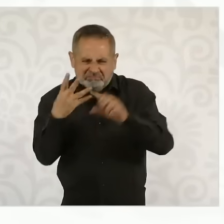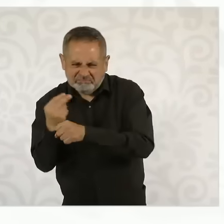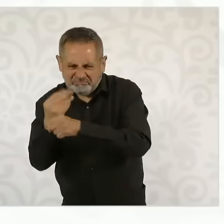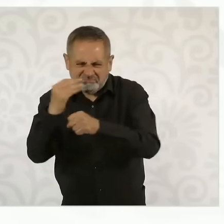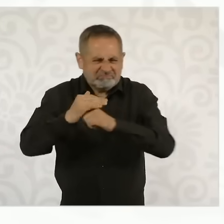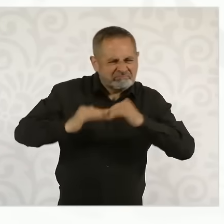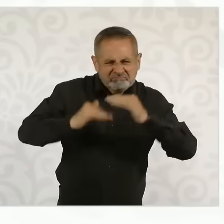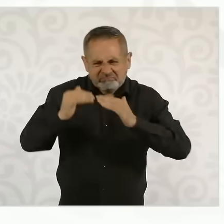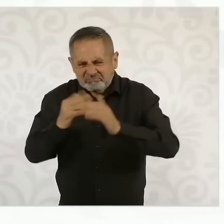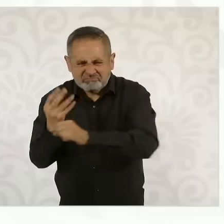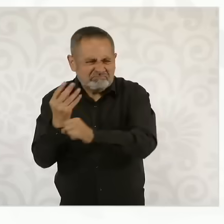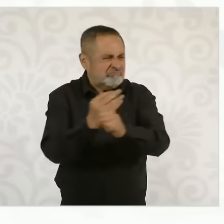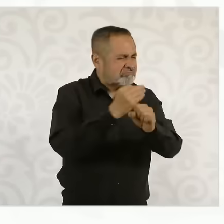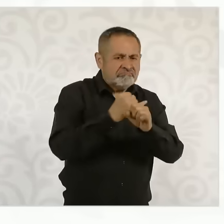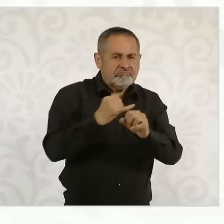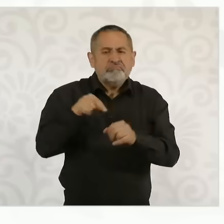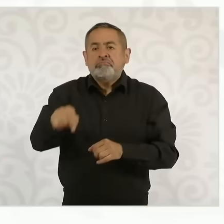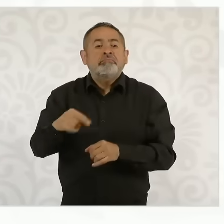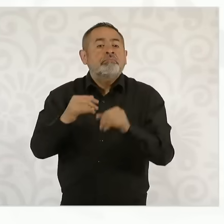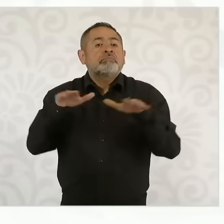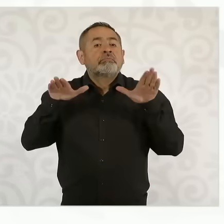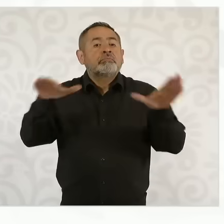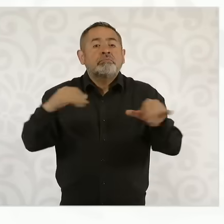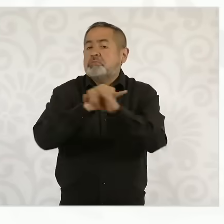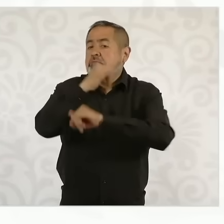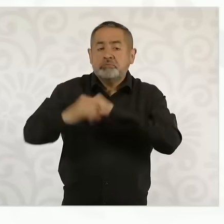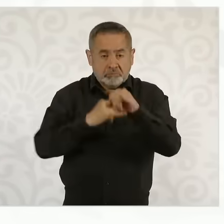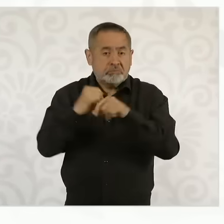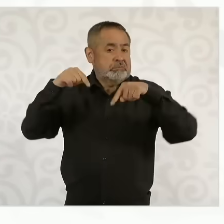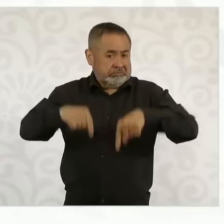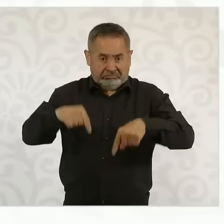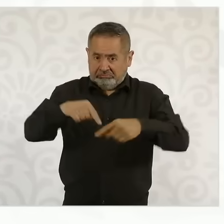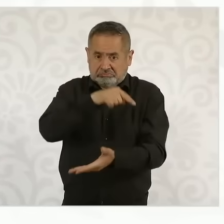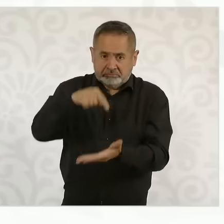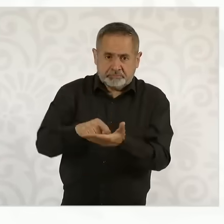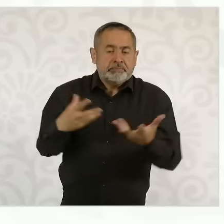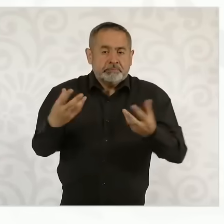tener un aeropuerto internacional en esta región de nuestro país. Actualmente tiene 30 operaciones